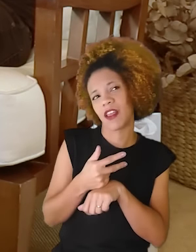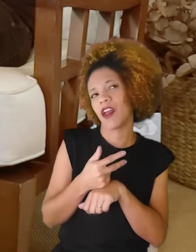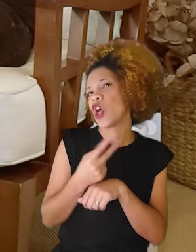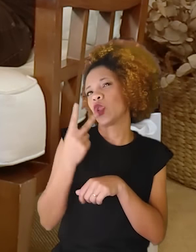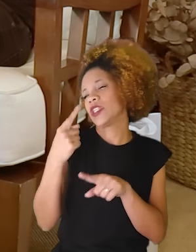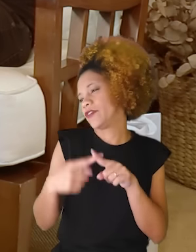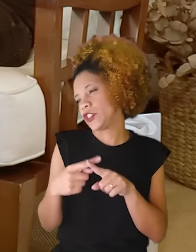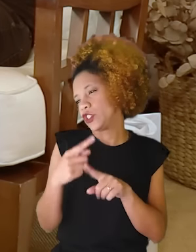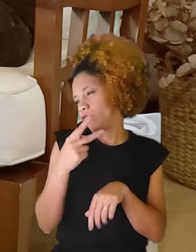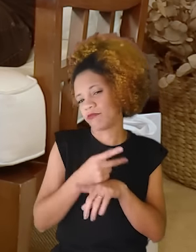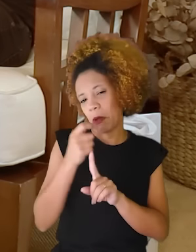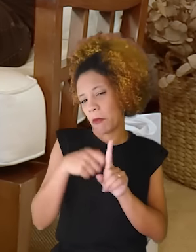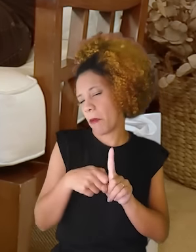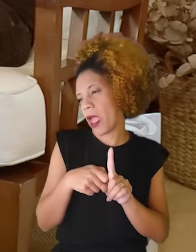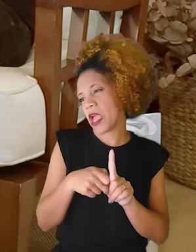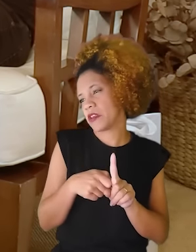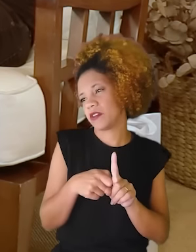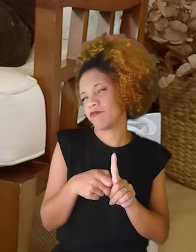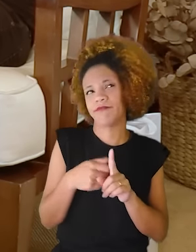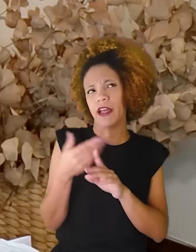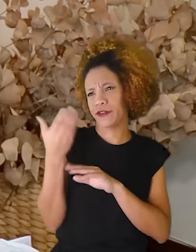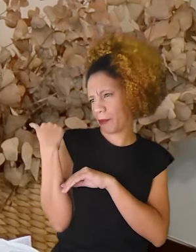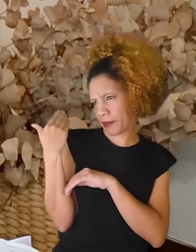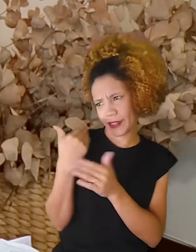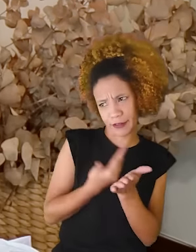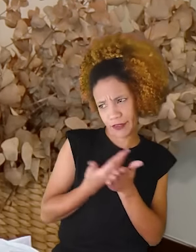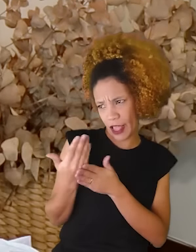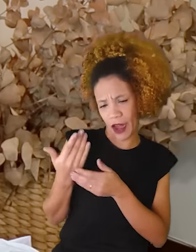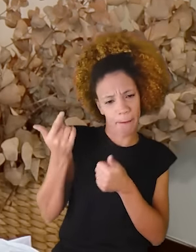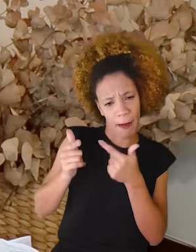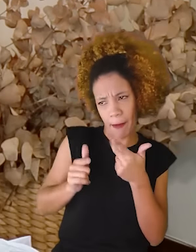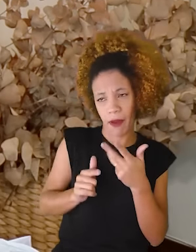vídeos por mês bem menos que eu fazia antigamente é porque assim imagina no começo é mais fácil você